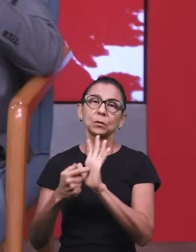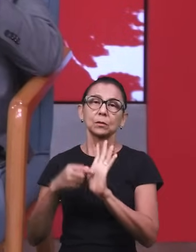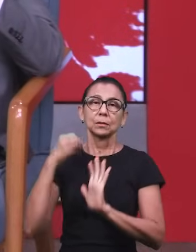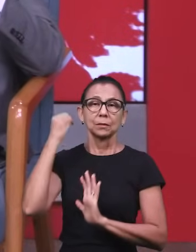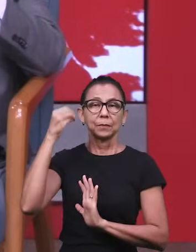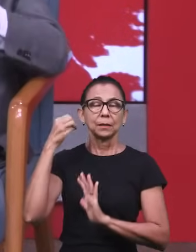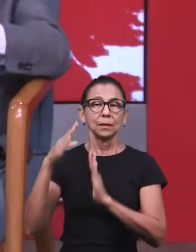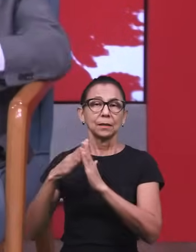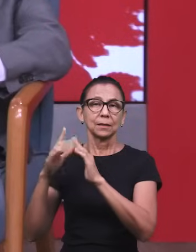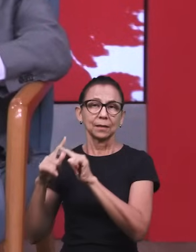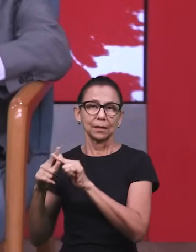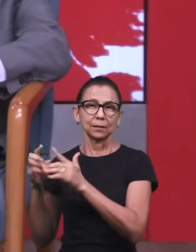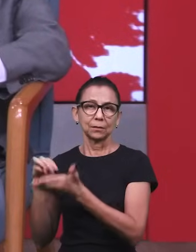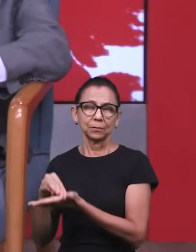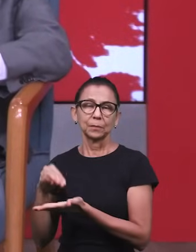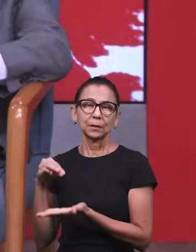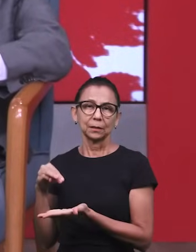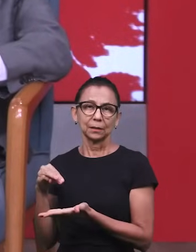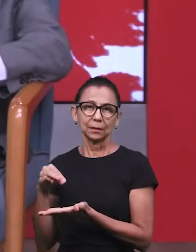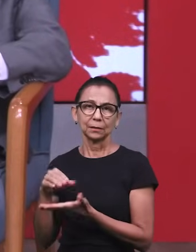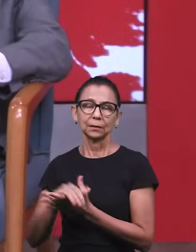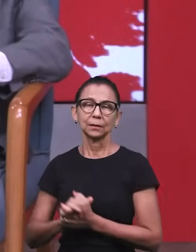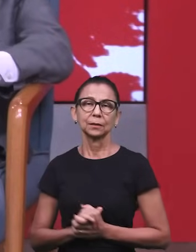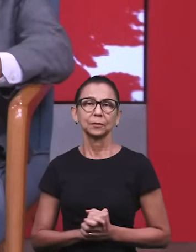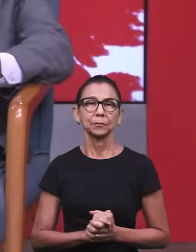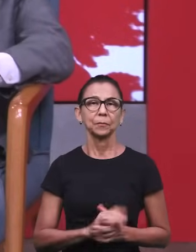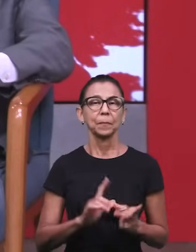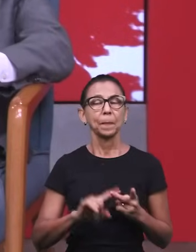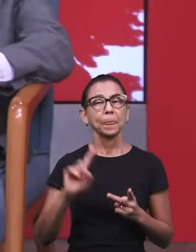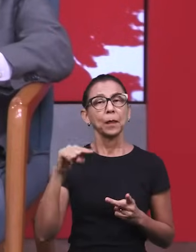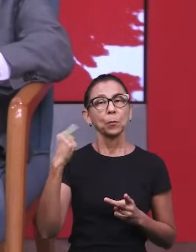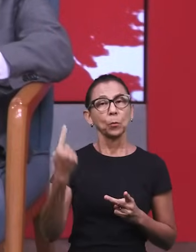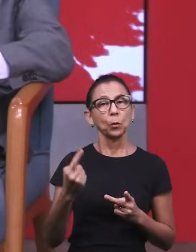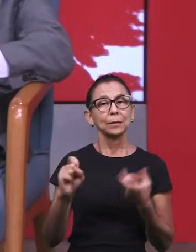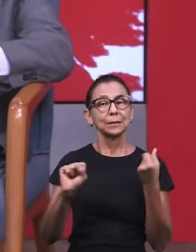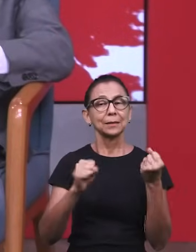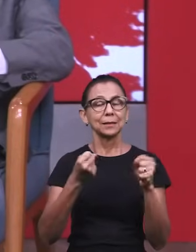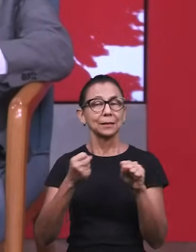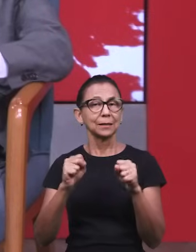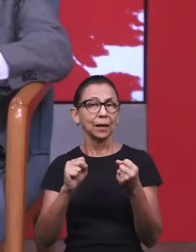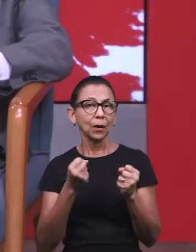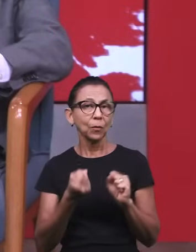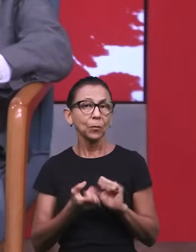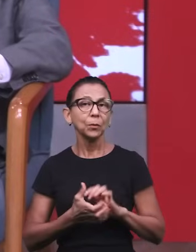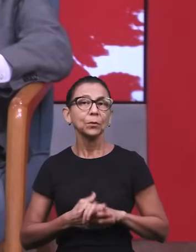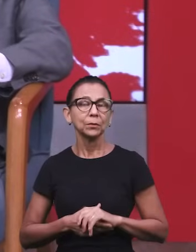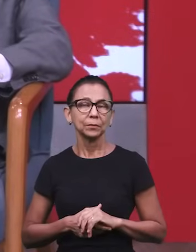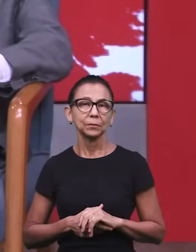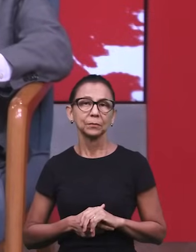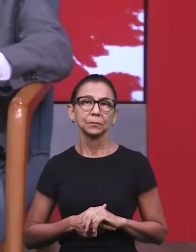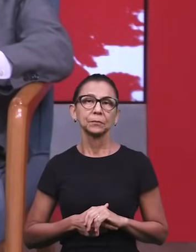esse esse Salmo Quando o senhor fala dessa forma e o que que é isso é a palavra para os nossos